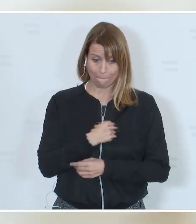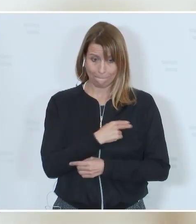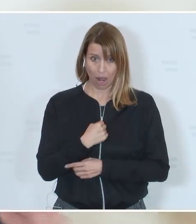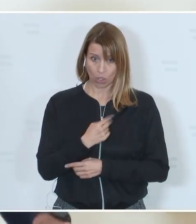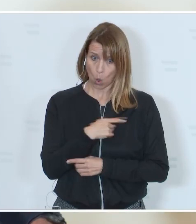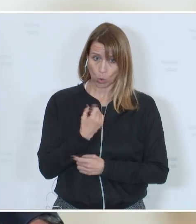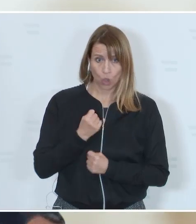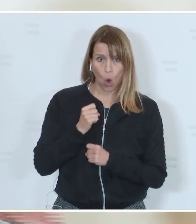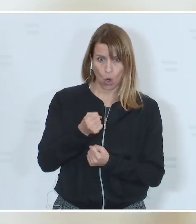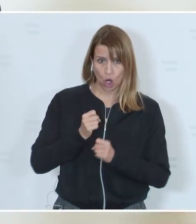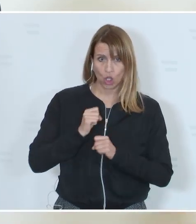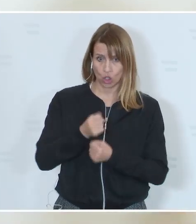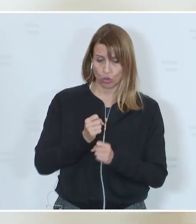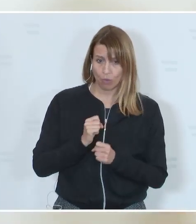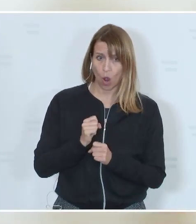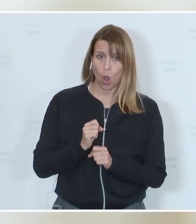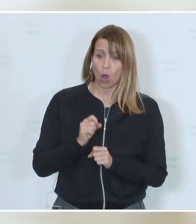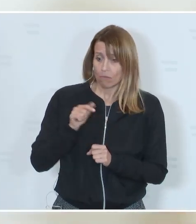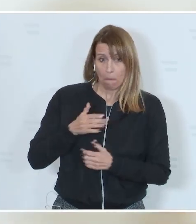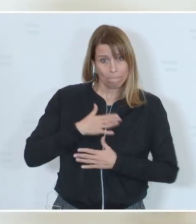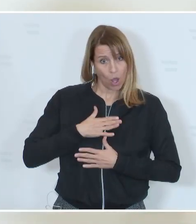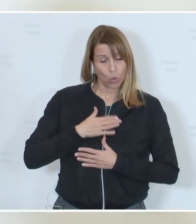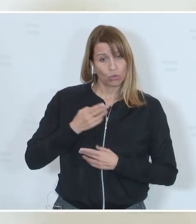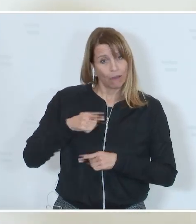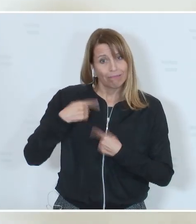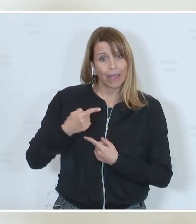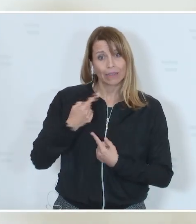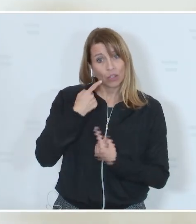Austragungsort für weitere Gespräche und Verhandlungen zu dienen. Unsere beiden